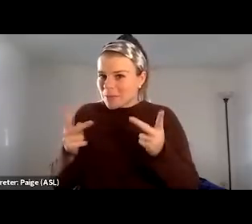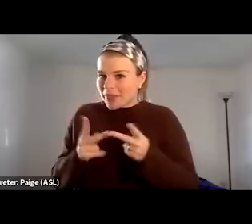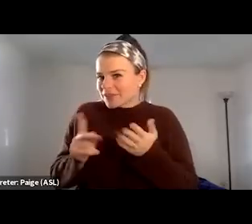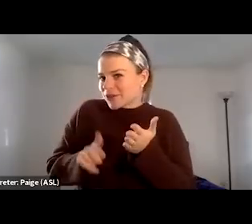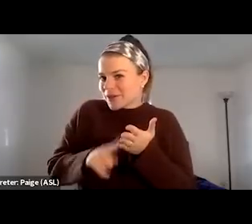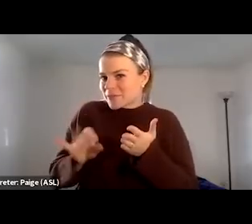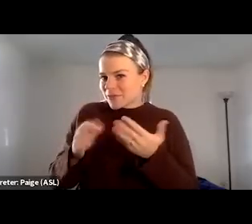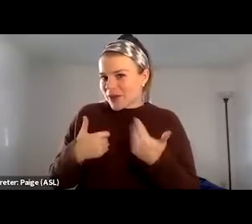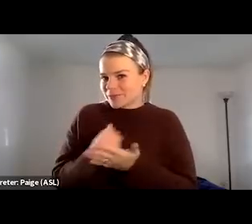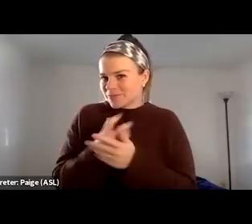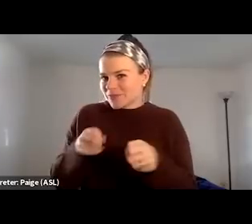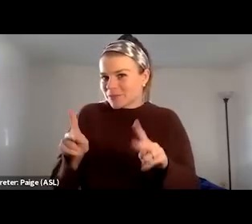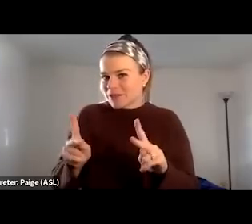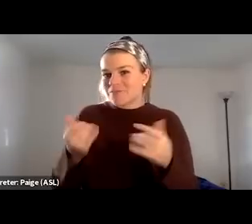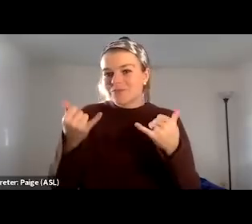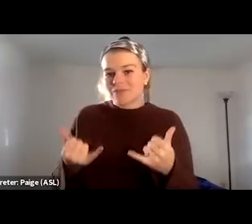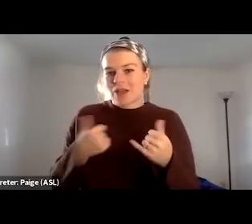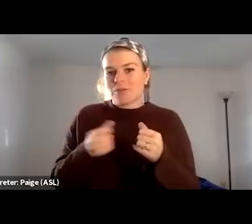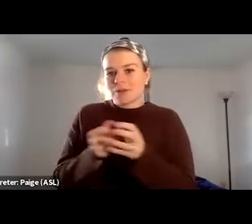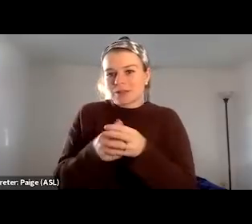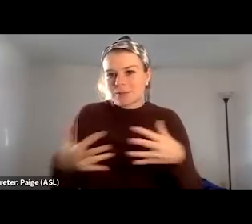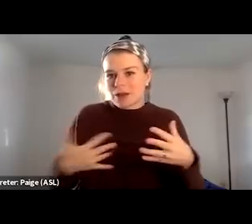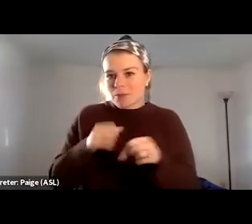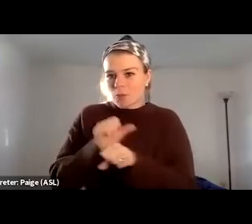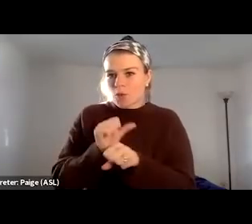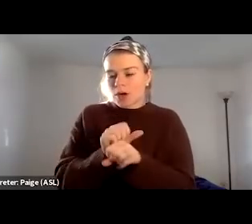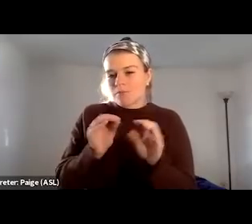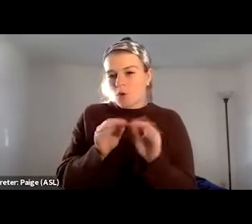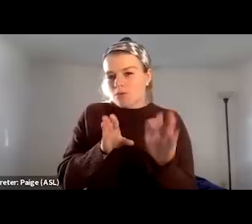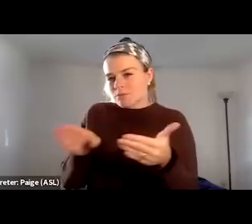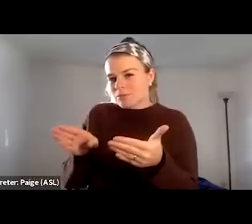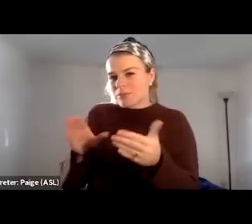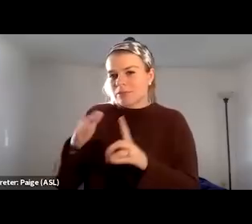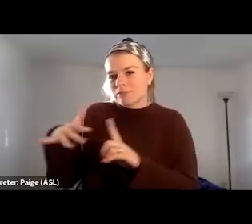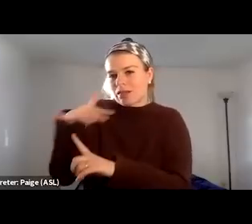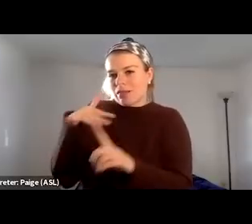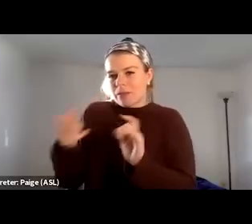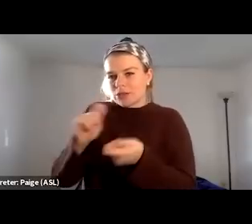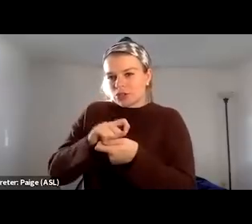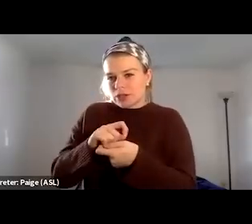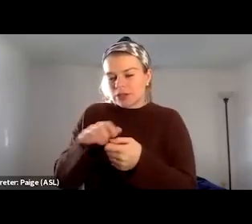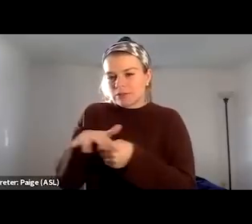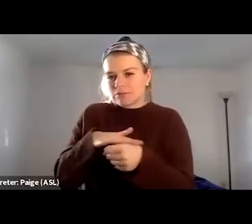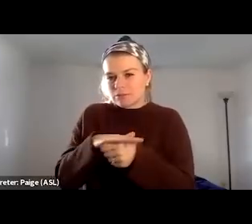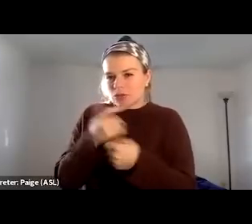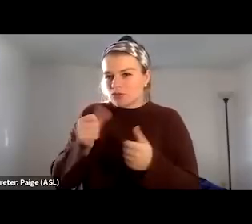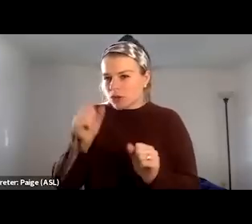Ahora he expandido mi trabajo, como dijo Jack, al ámbito del cambio climático, que trata de entender la manera en que el cambio climático